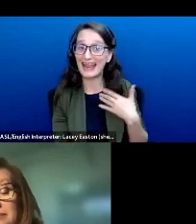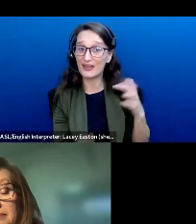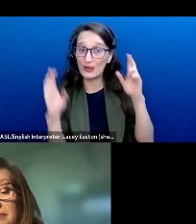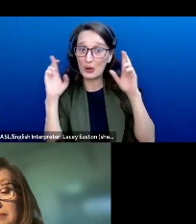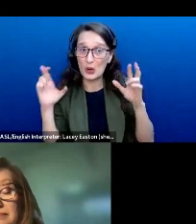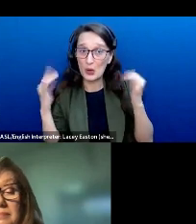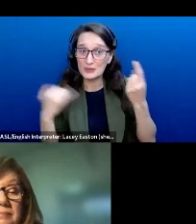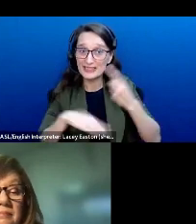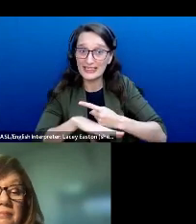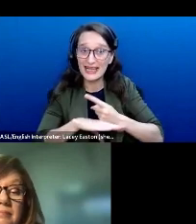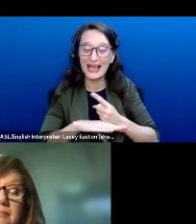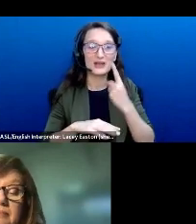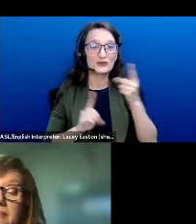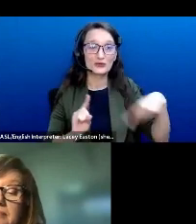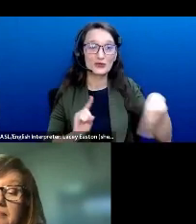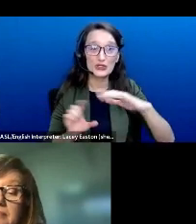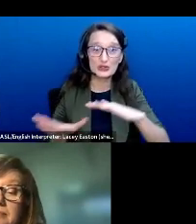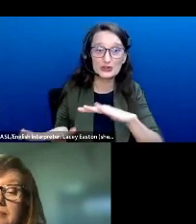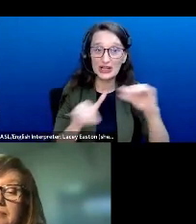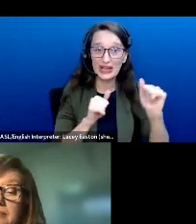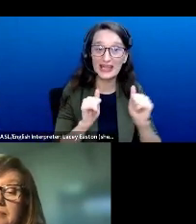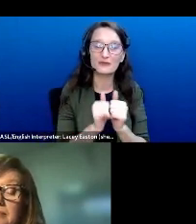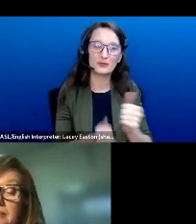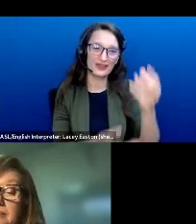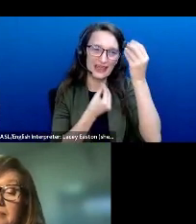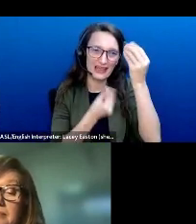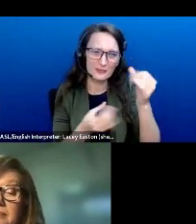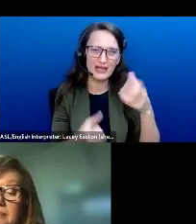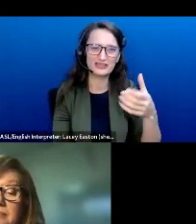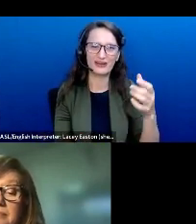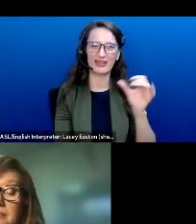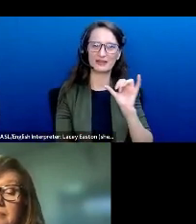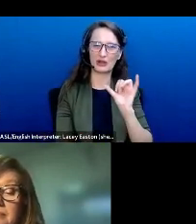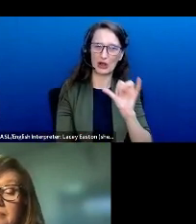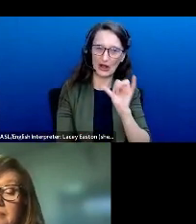vayan con información más agradable y comprensible. Sé que a menudo